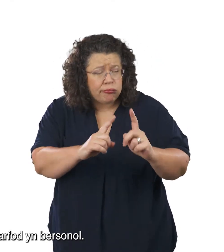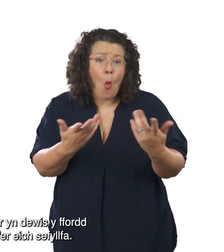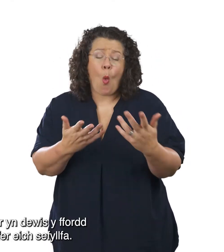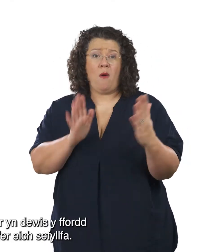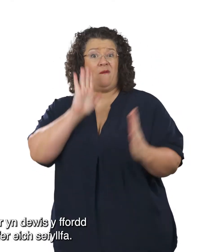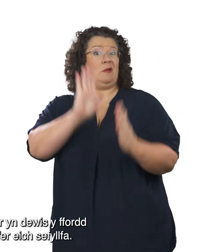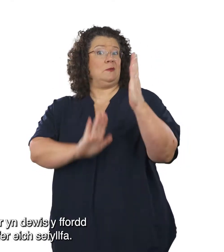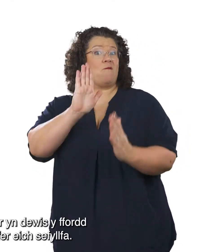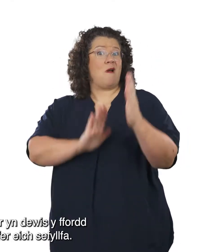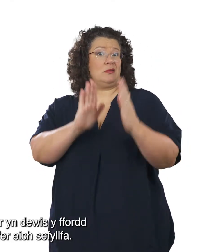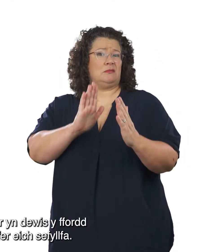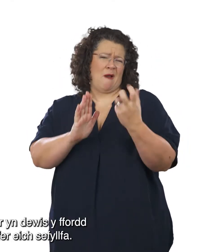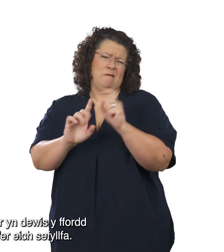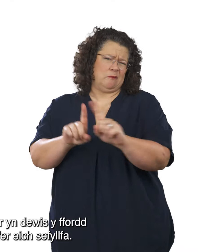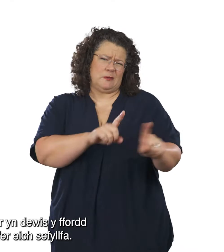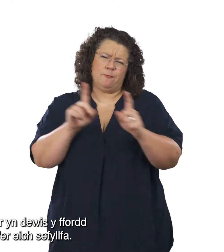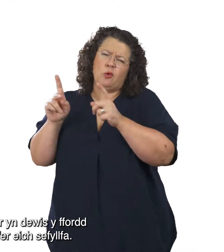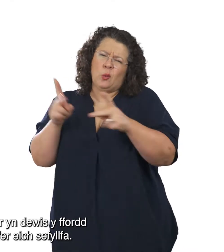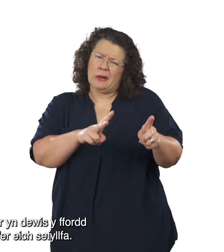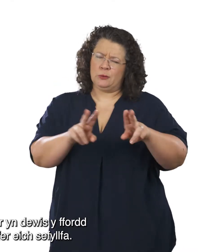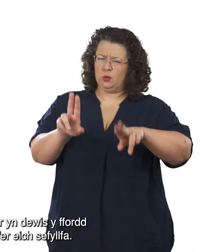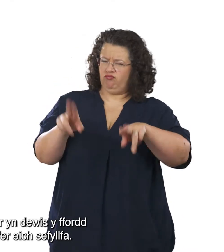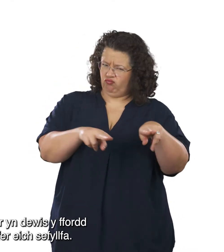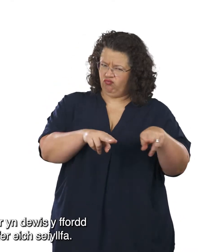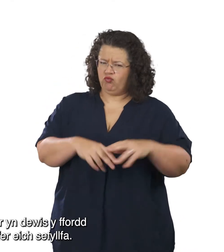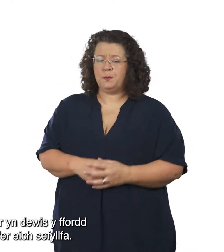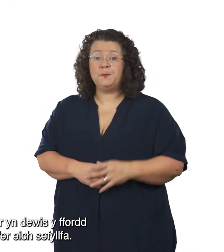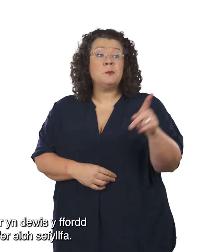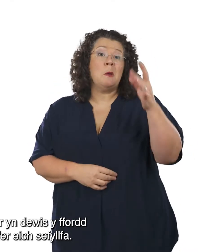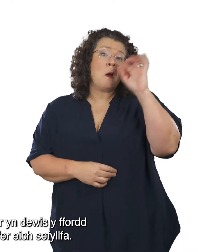Bydd y cyngor yn dewis y ffordd orau ar gyfer eich sefyllfa.